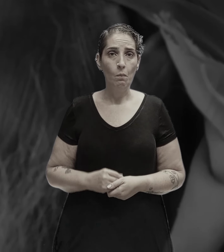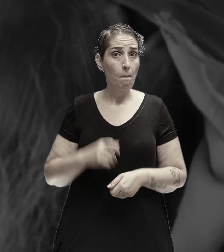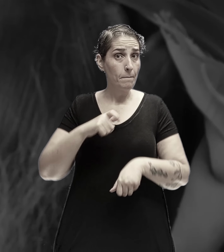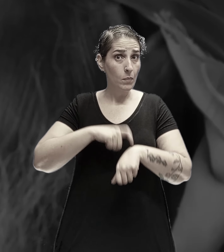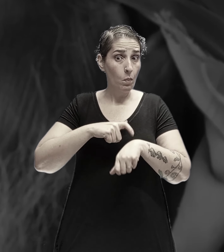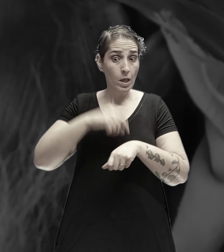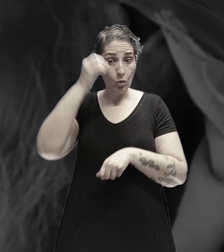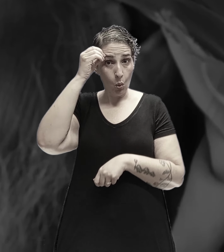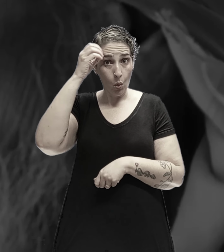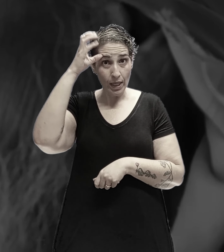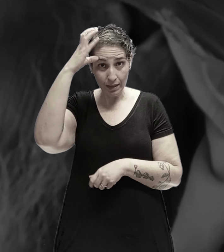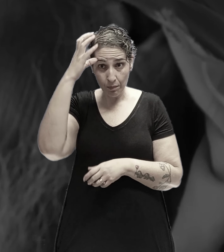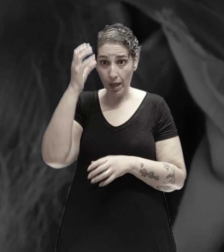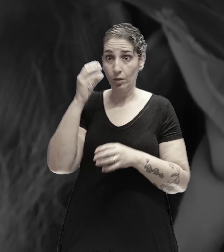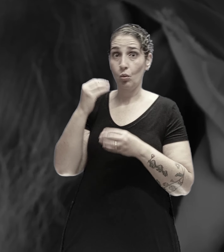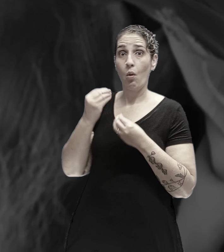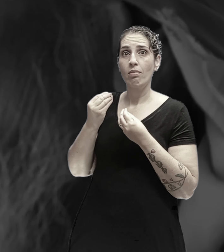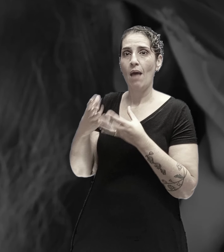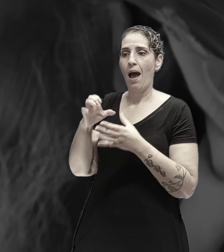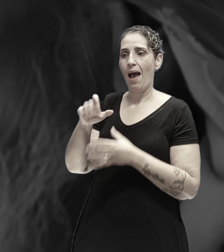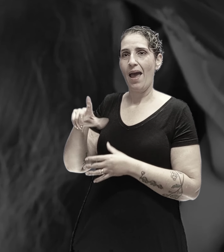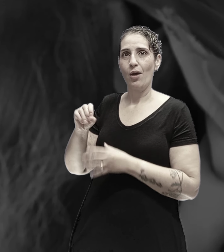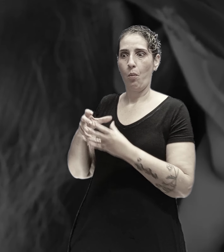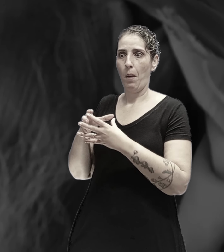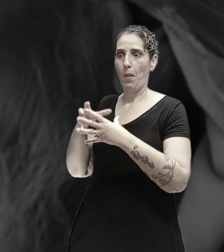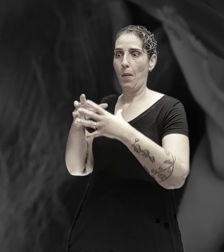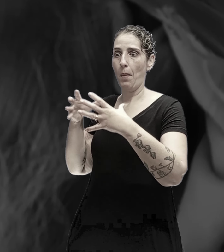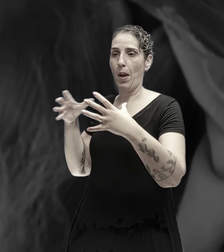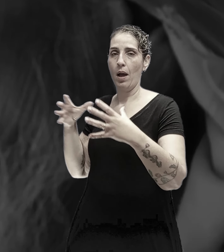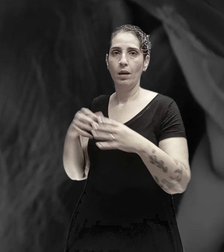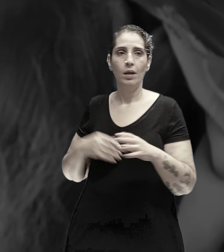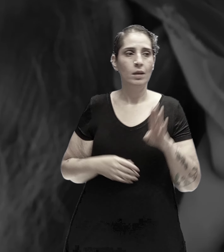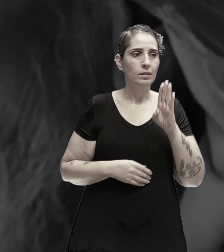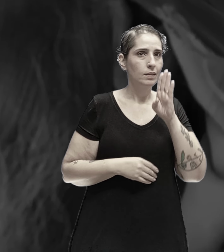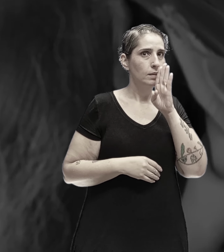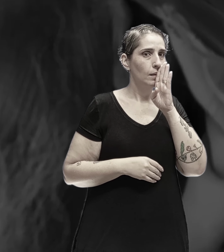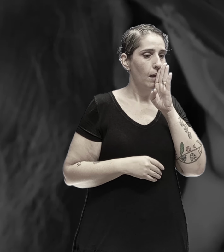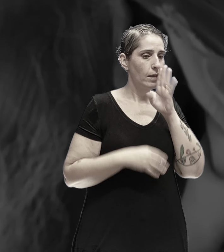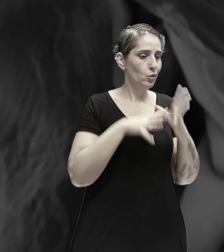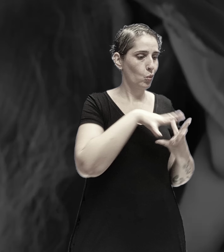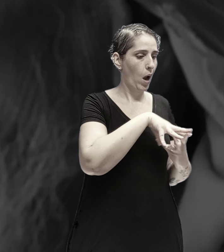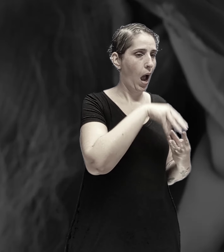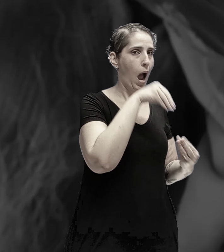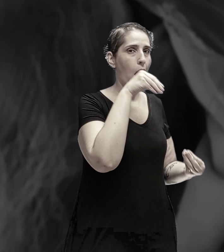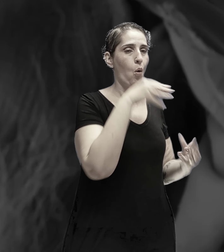Enquanto o conhecimento alimento o ego, o silêncio alimenta.